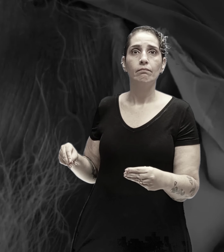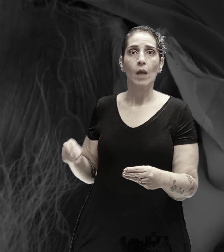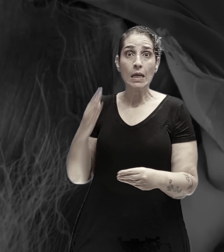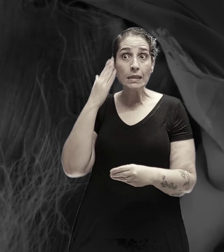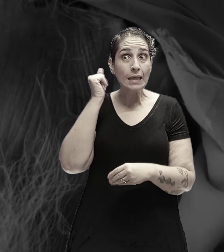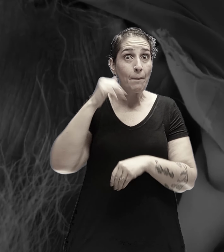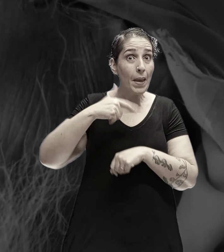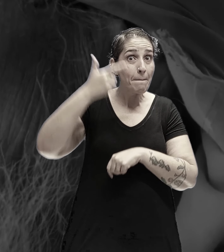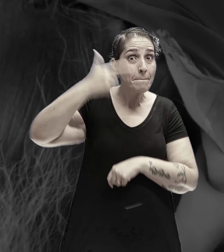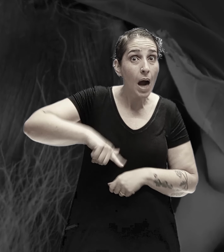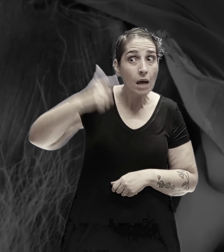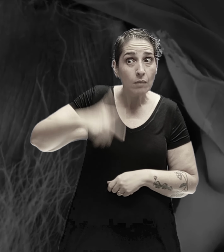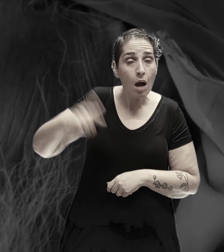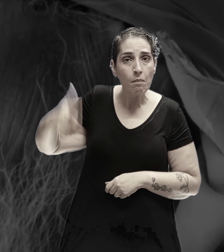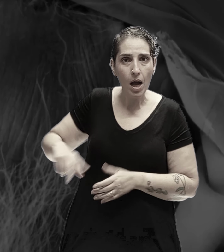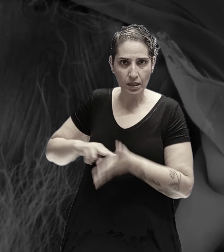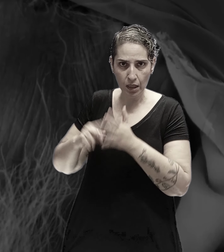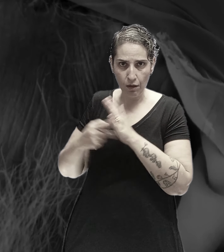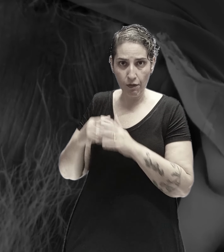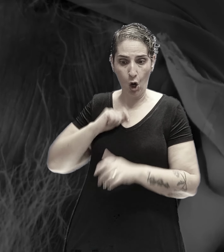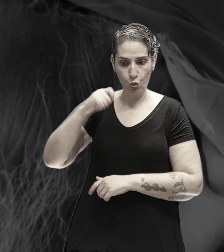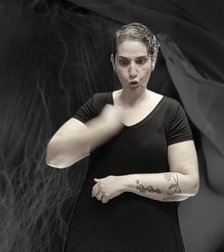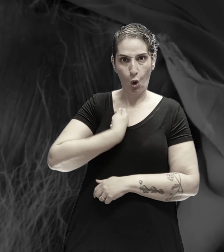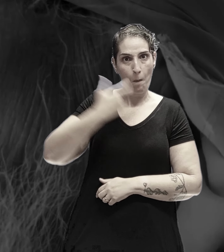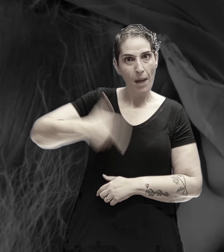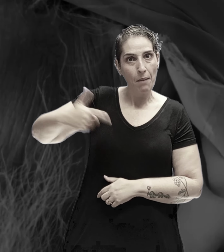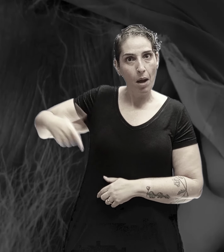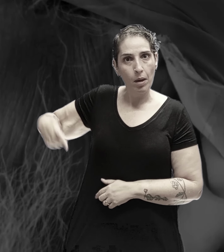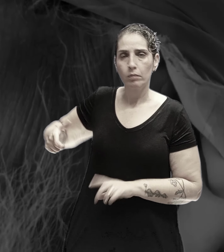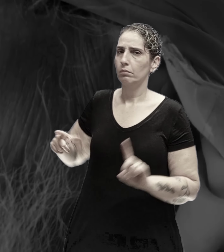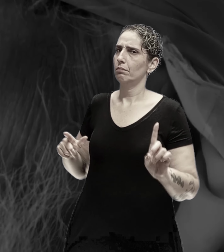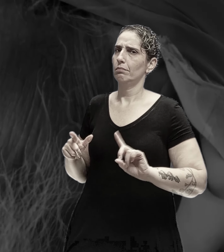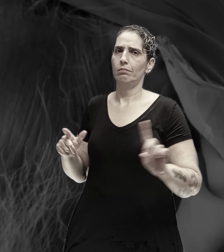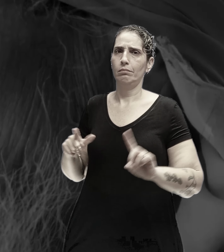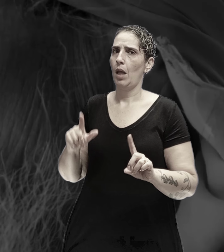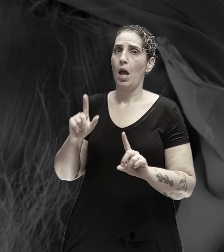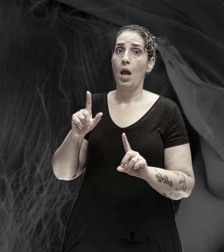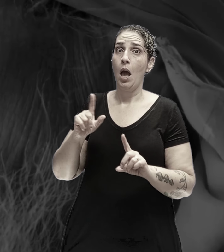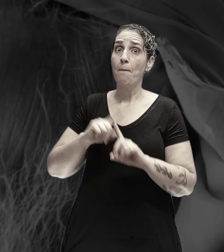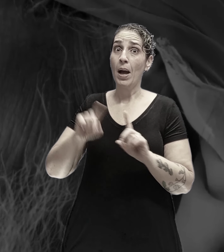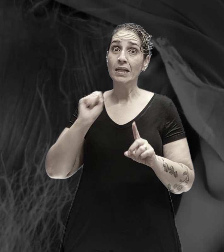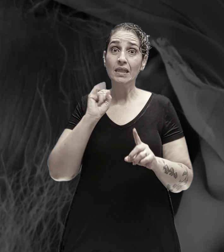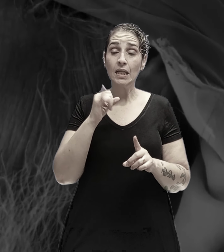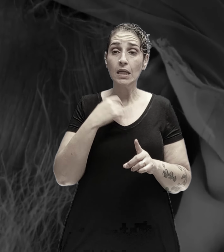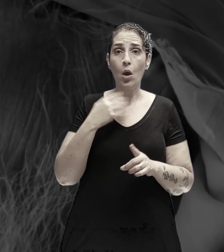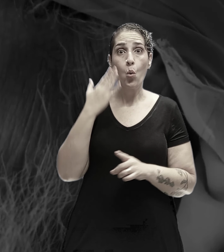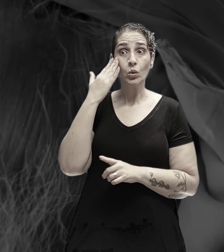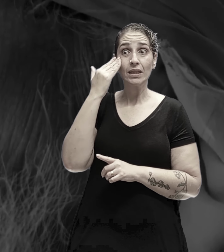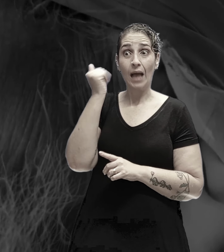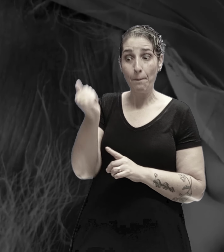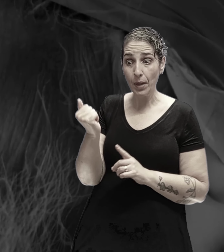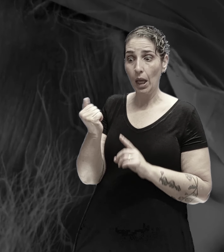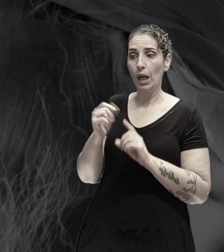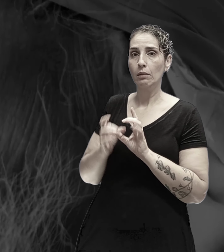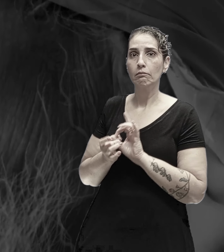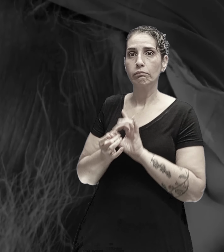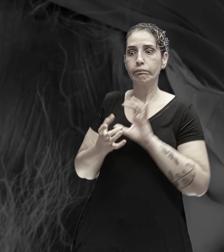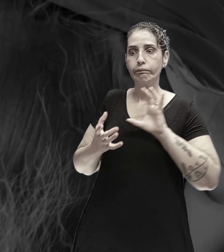Saber mais não significa ser mais sábio. Desapego do saber que surge o verdadeiro